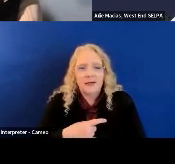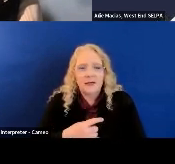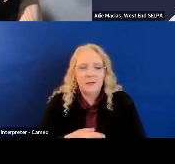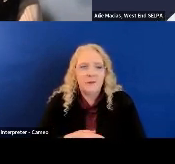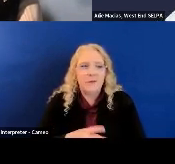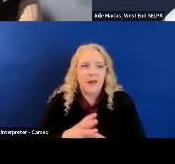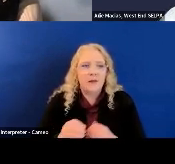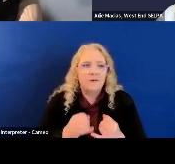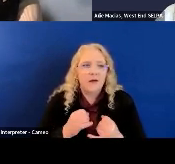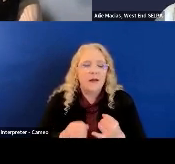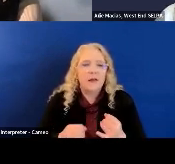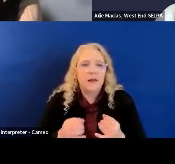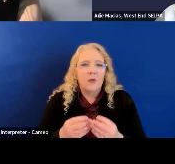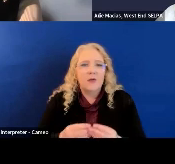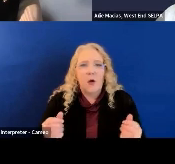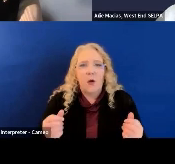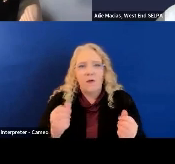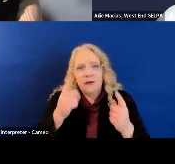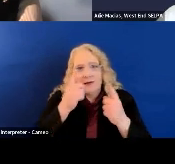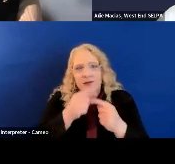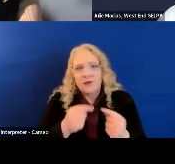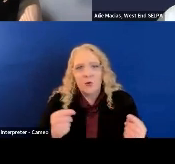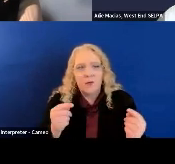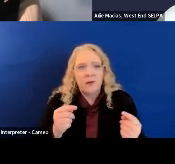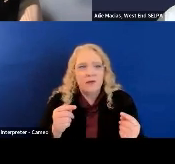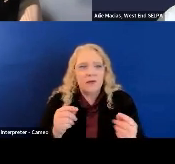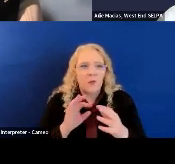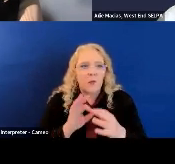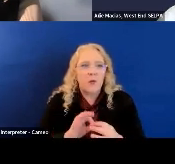y, finalmente, resolver desacuerdos con respecto al programa de educación especial de su hijo